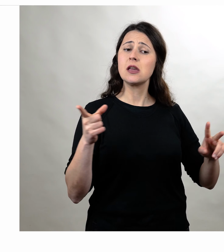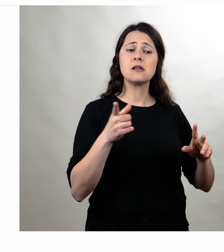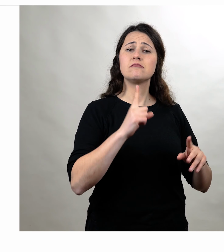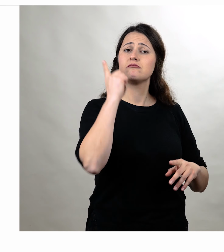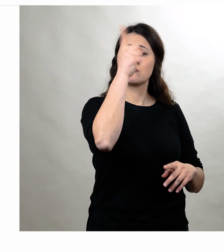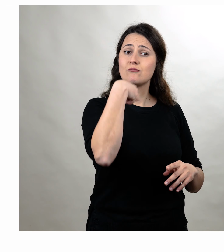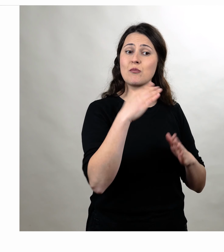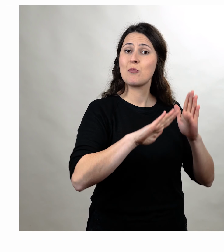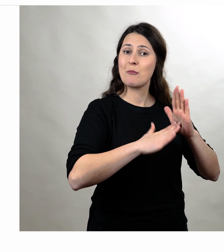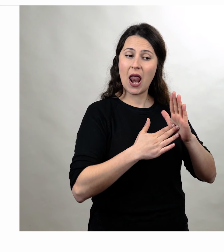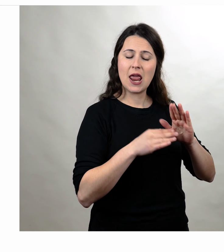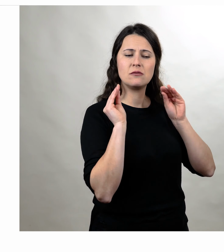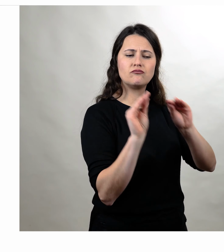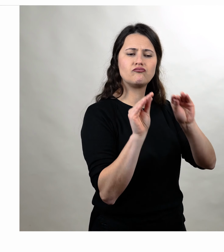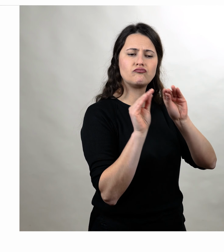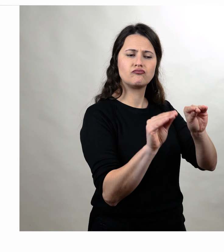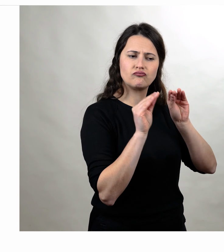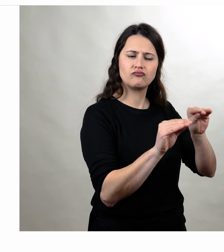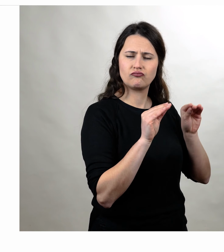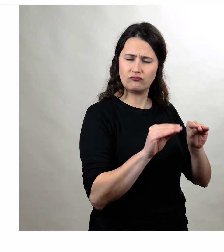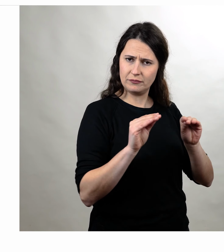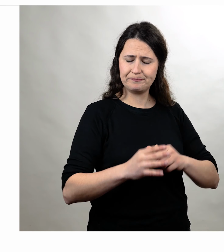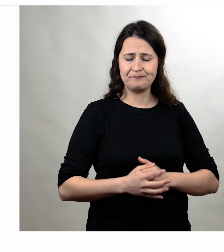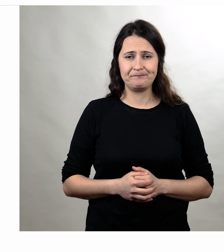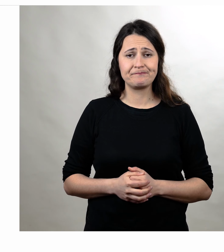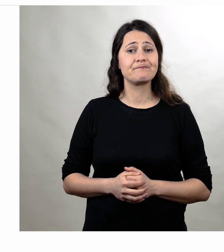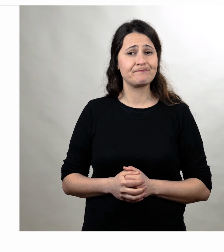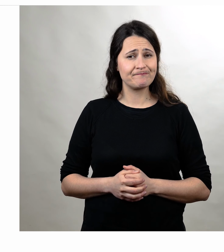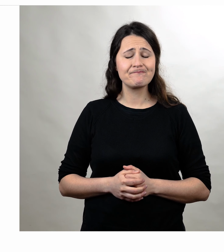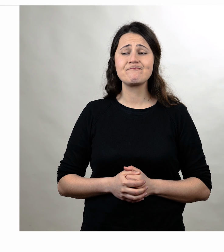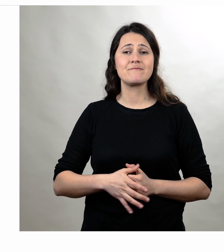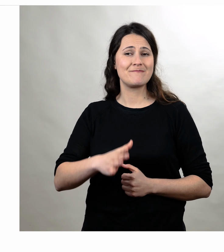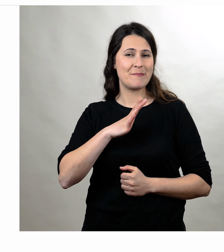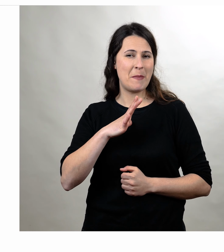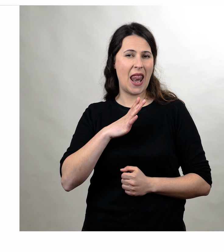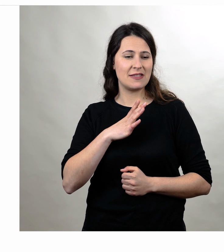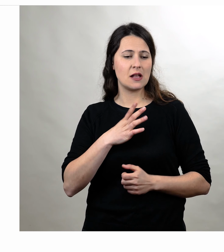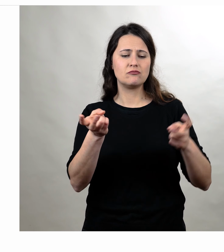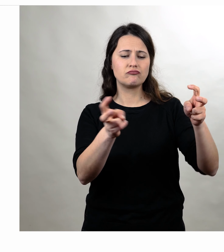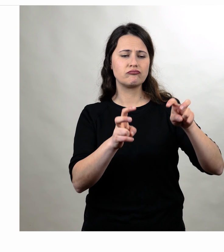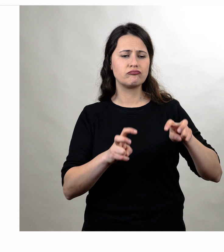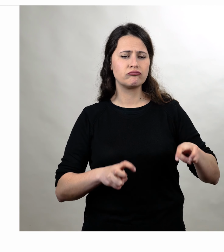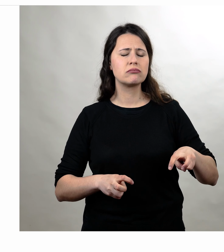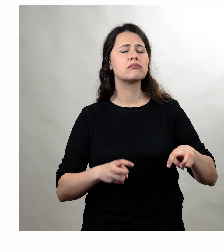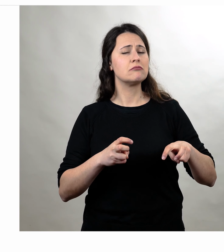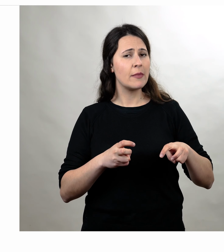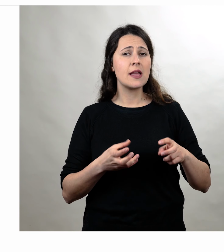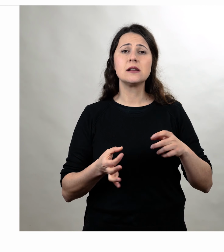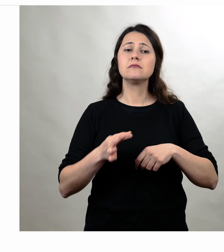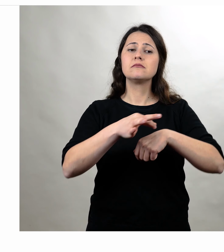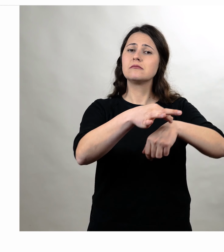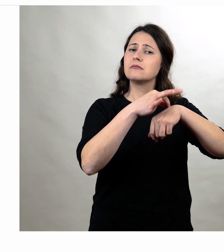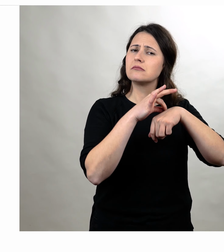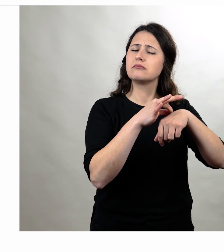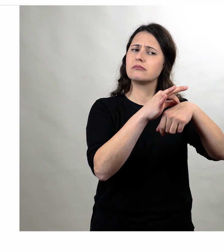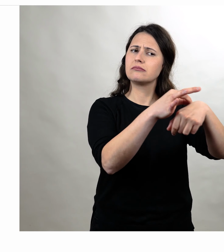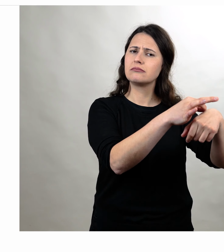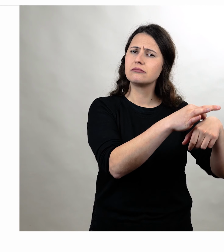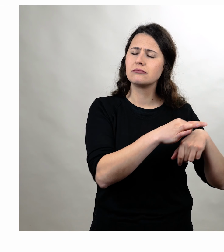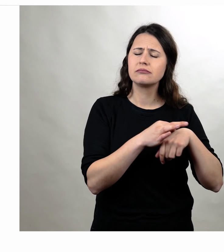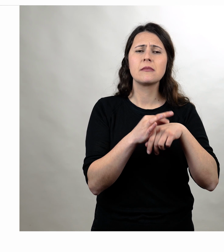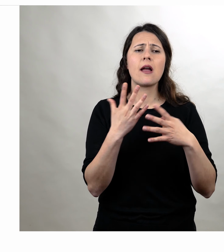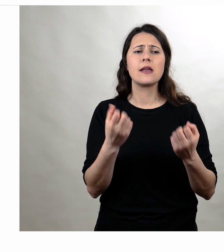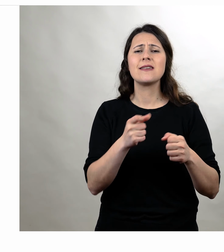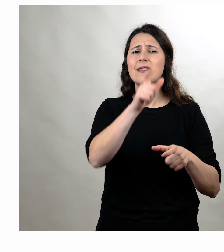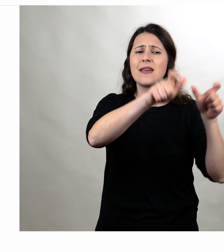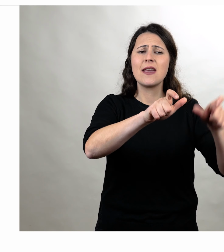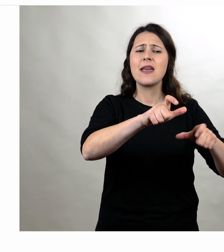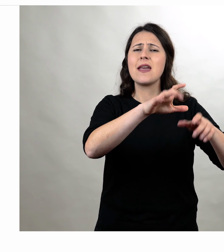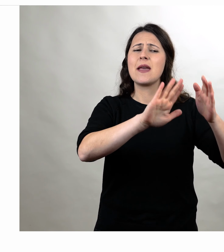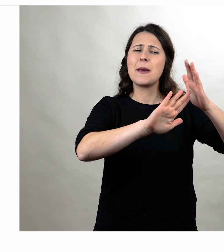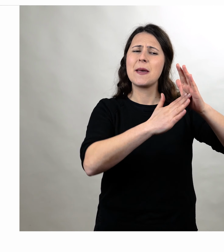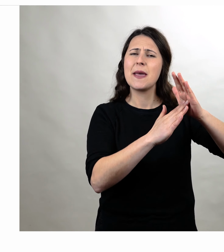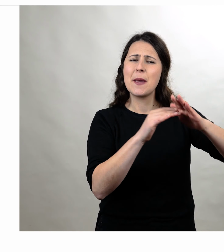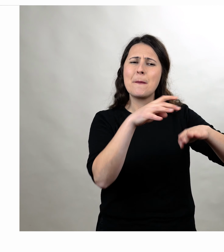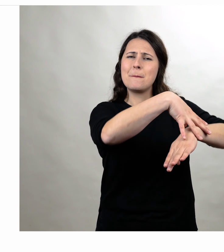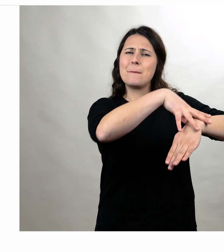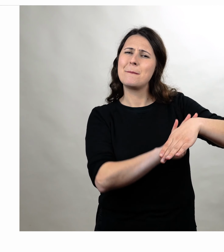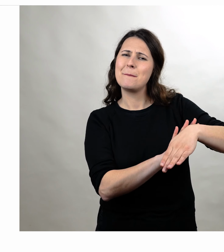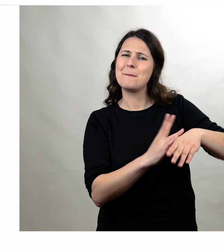Οι ταξιδιώτες μπορούν να απολαύσουν τη διασκεδαστική ξενάγηση ή οποία πραγματοποιείται από τα μέλη του πληρώματος.